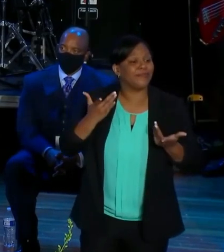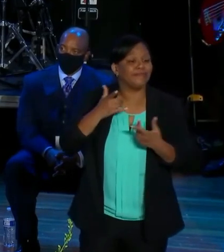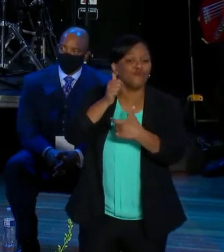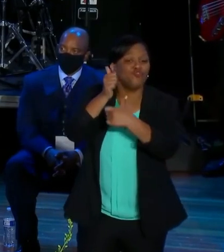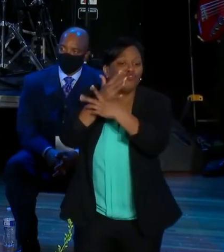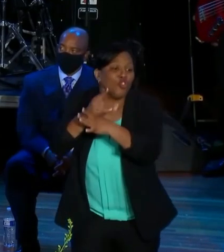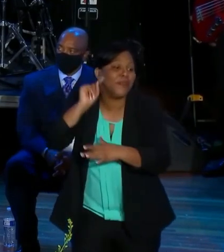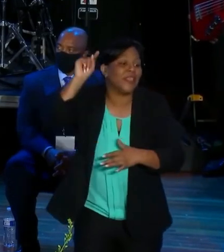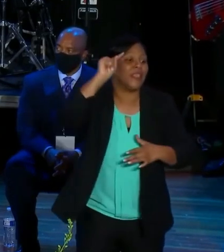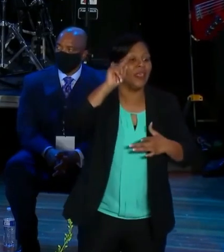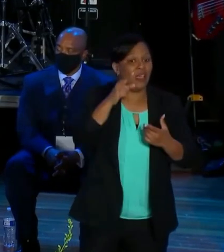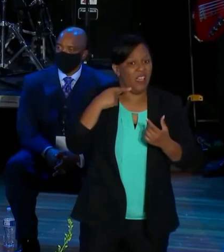och en annan stund